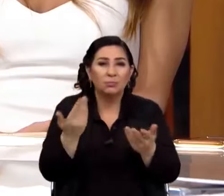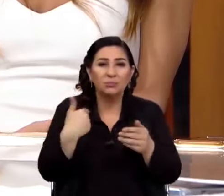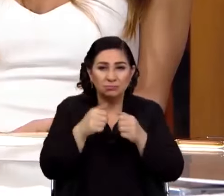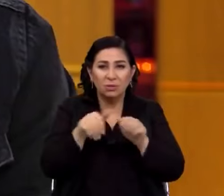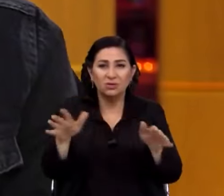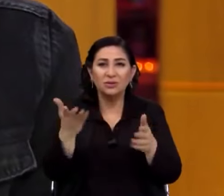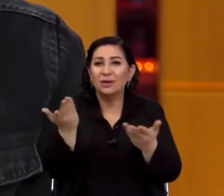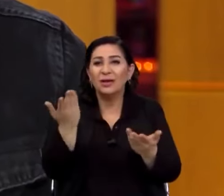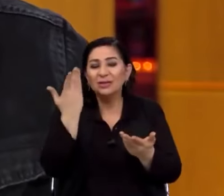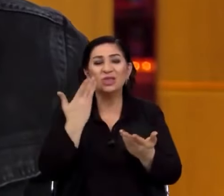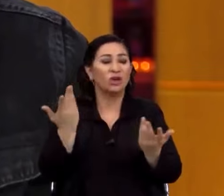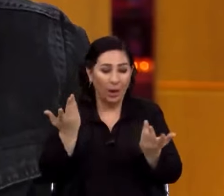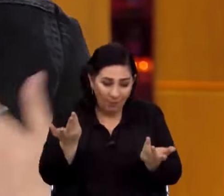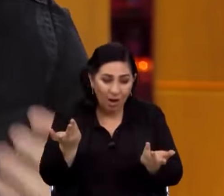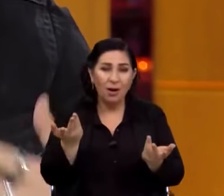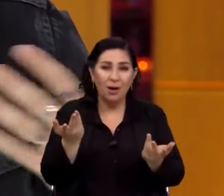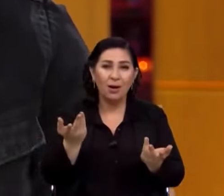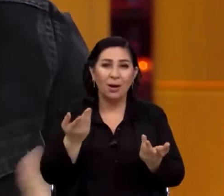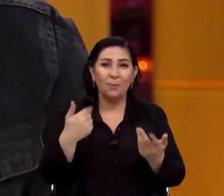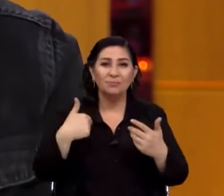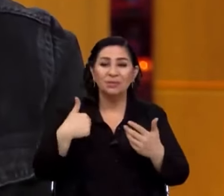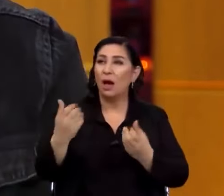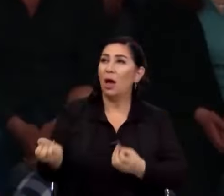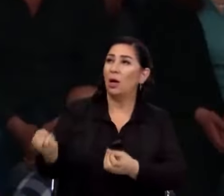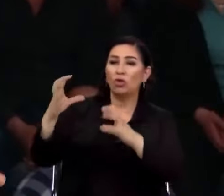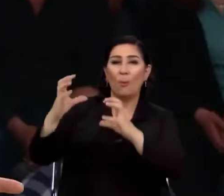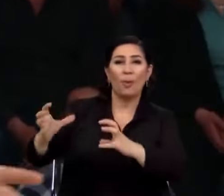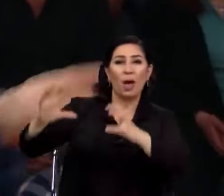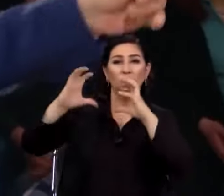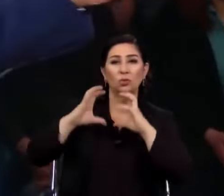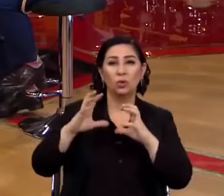kadar izlenecek Ama bu biraz Bizim Üstümüze kaldı sanki bu arada scorp